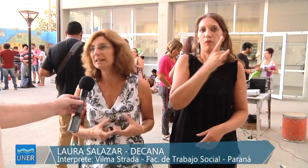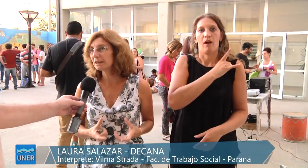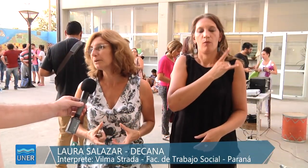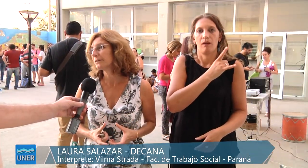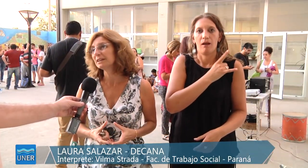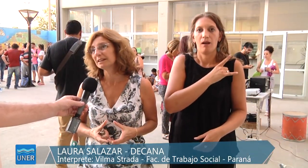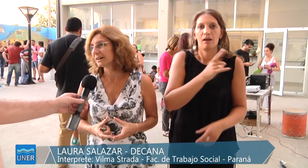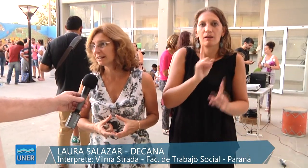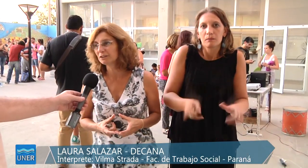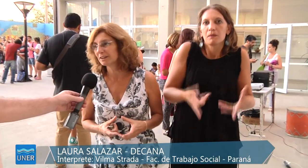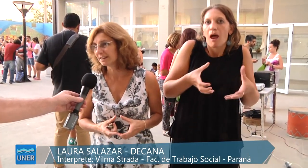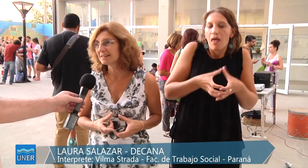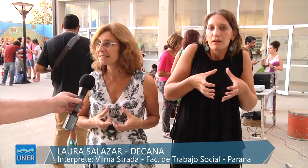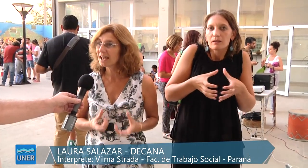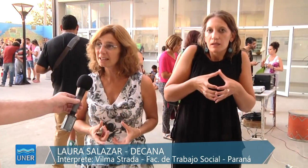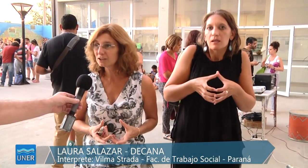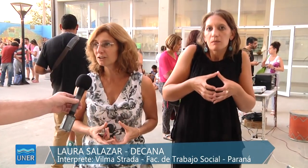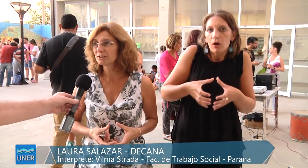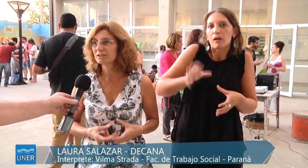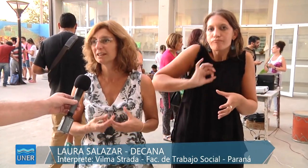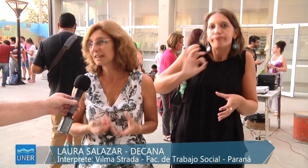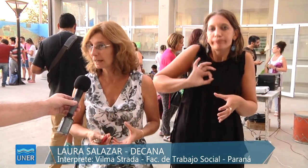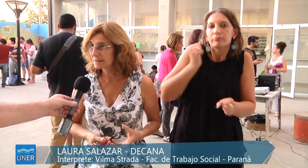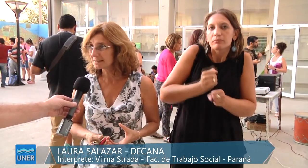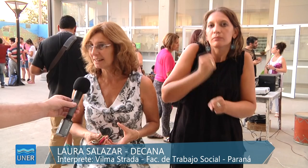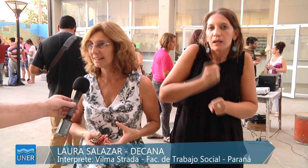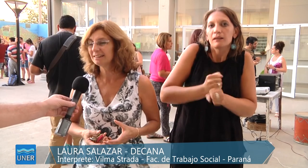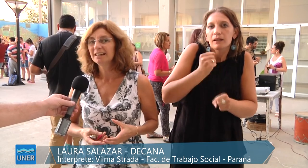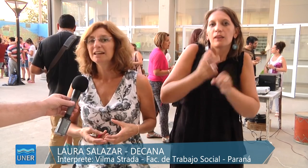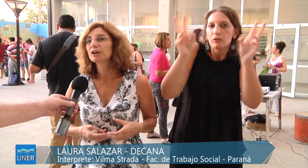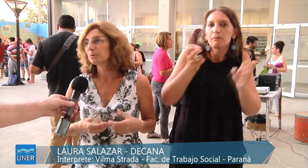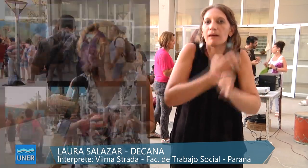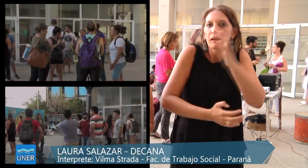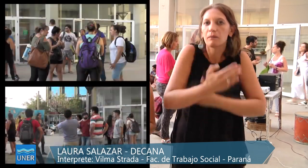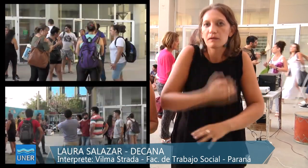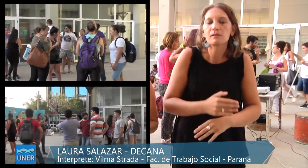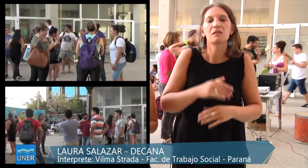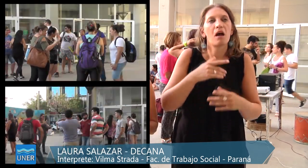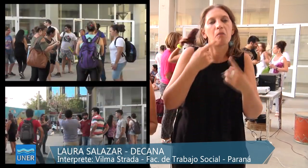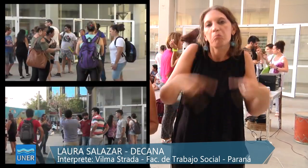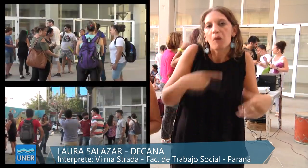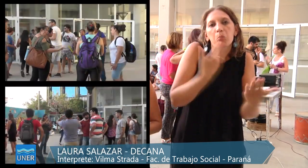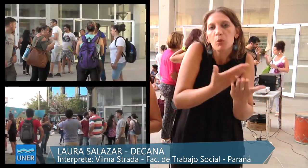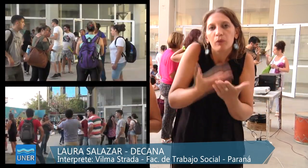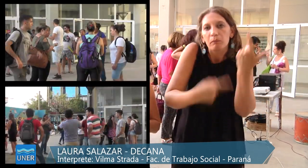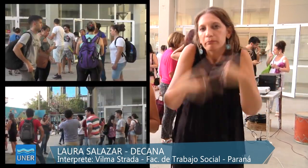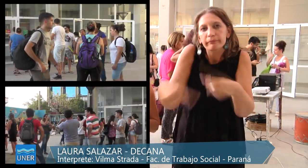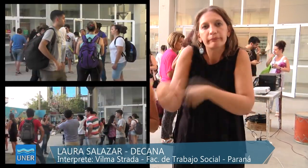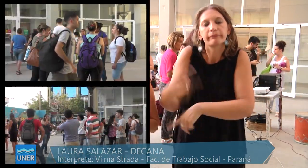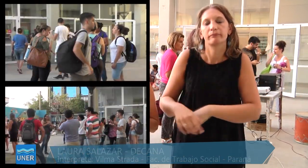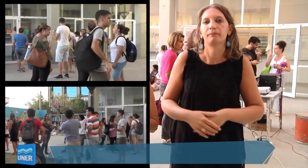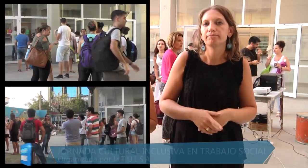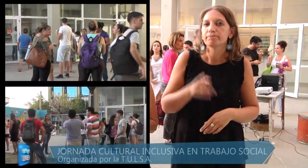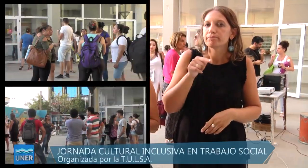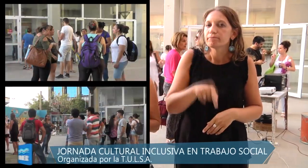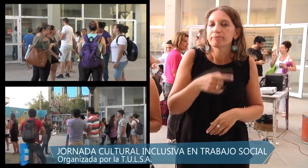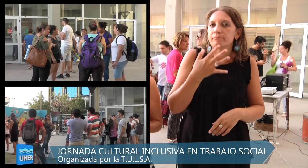equipo que viene trabajando desde hace años en discapacidad y con propuestas diversas,